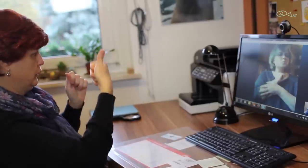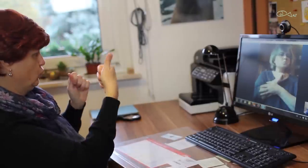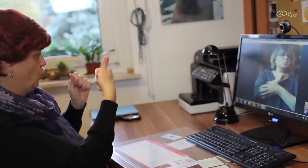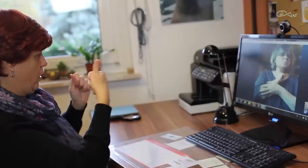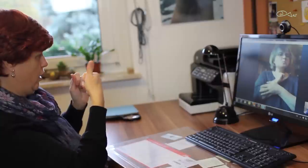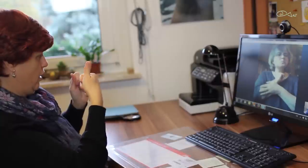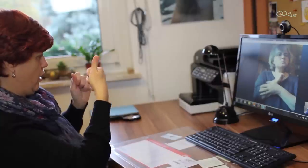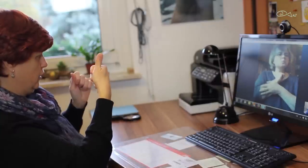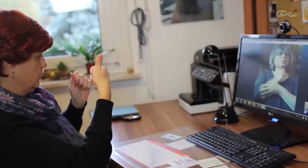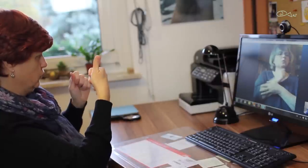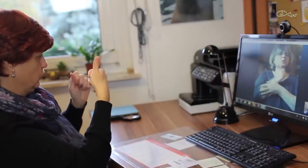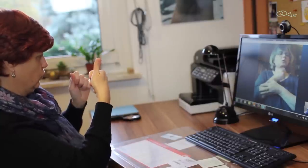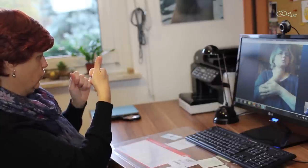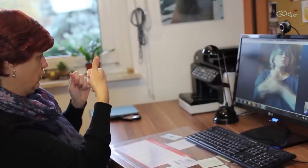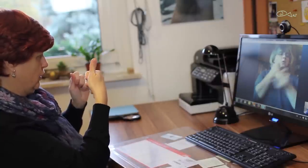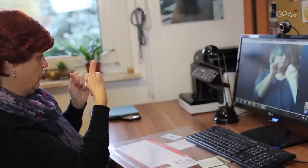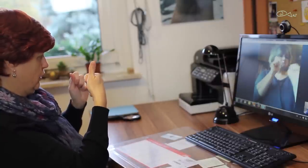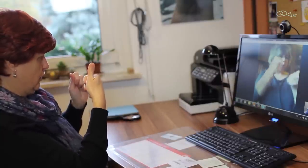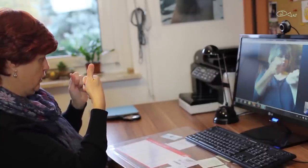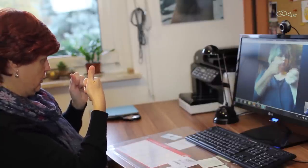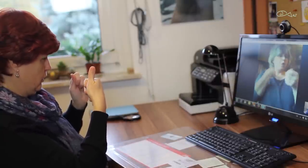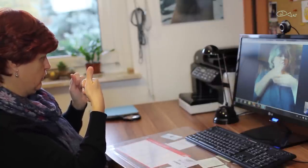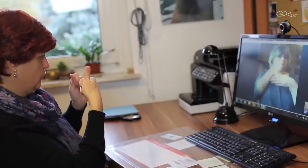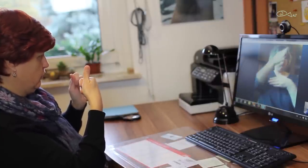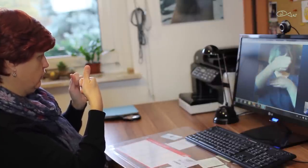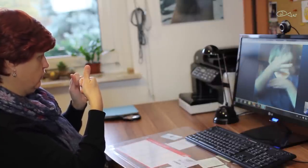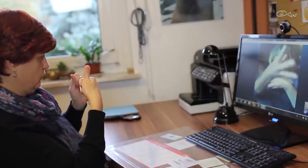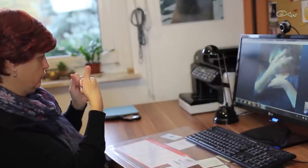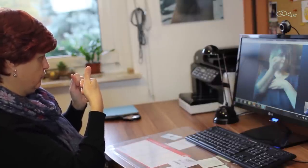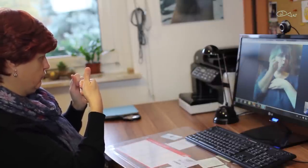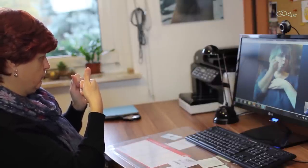So um 13.00Uhr? - FRAU: Ok, dann schlage ich vor ich komme zu dir und hole dich ab.